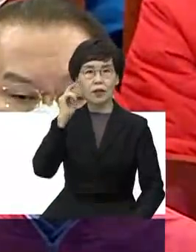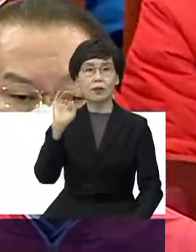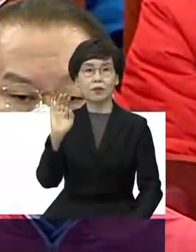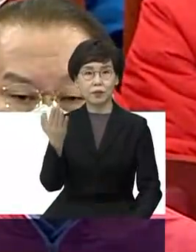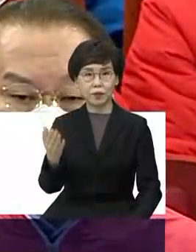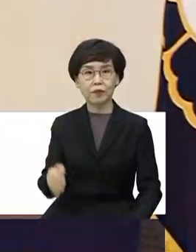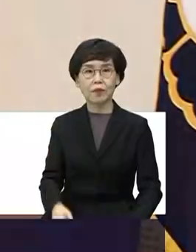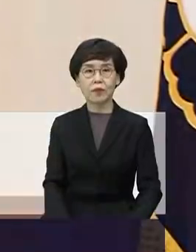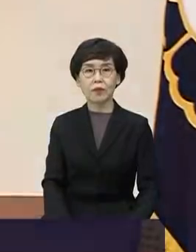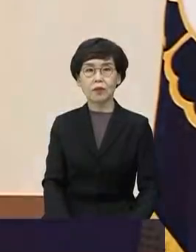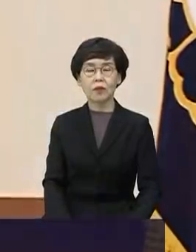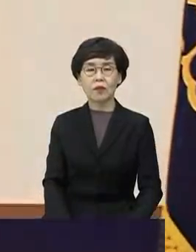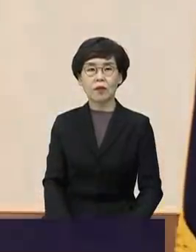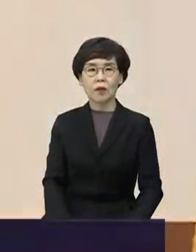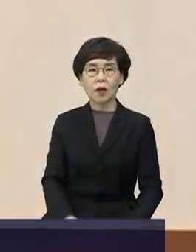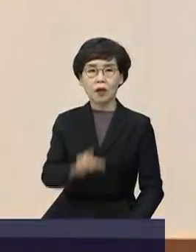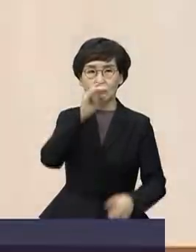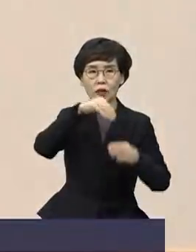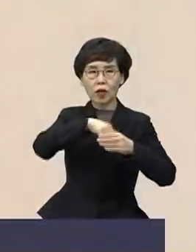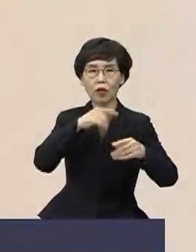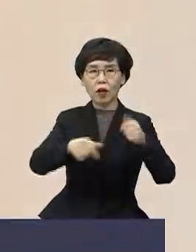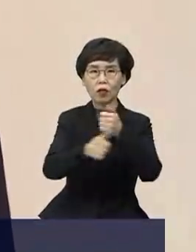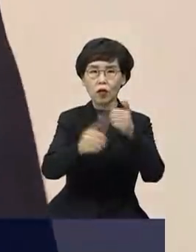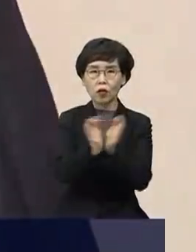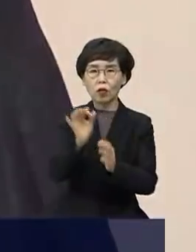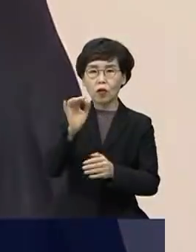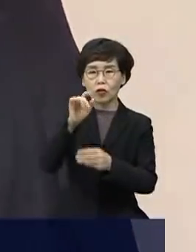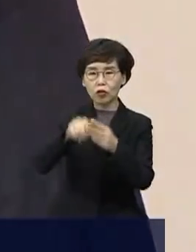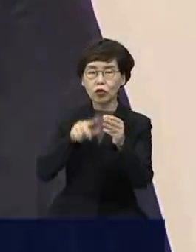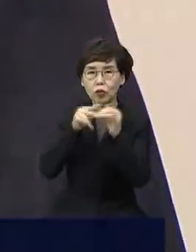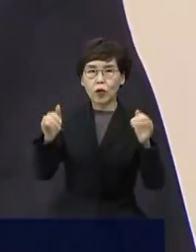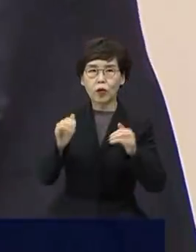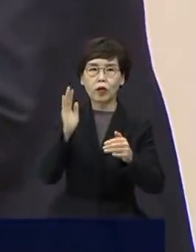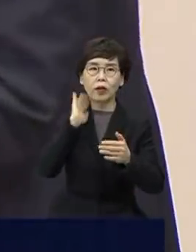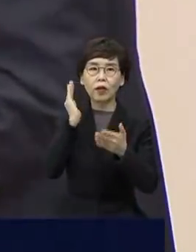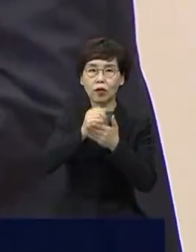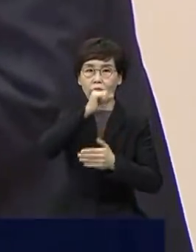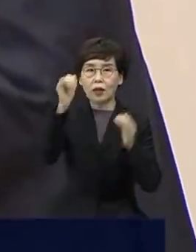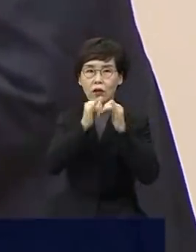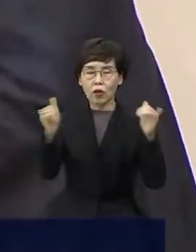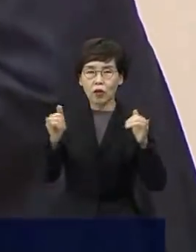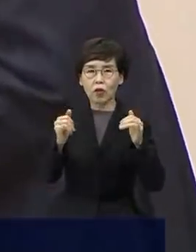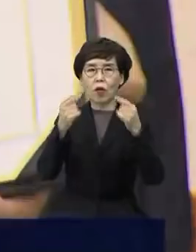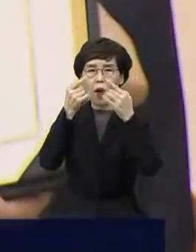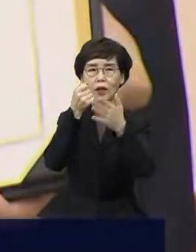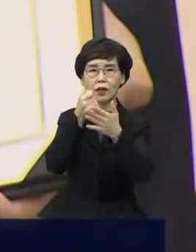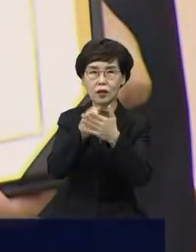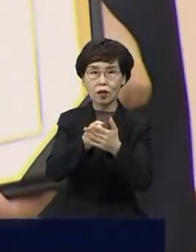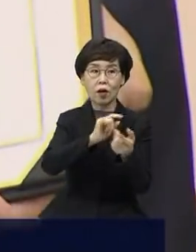(기자) 중앙선관위도 윤 후보를 대통령 당선인으로 공식 확정하고 대리인에게 당선증을 교부했습니다.